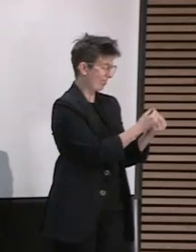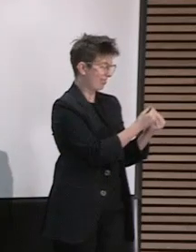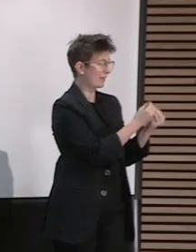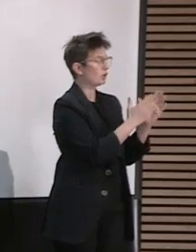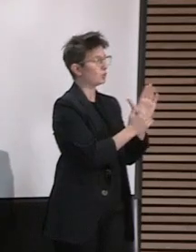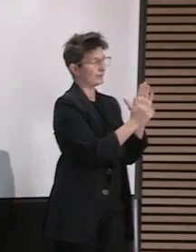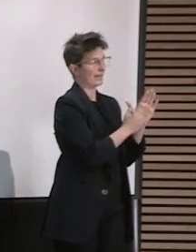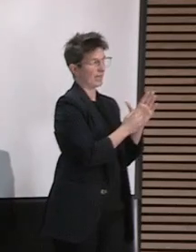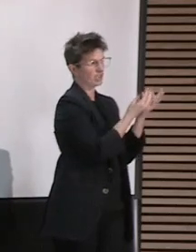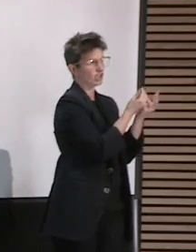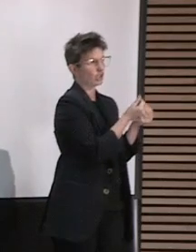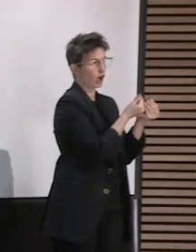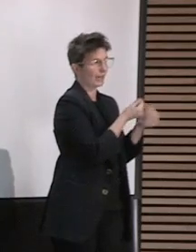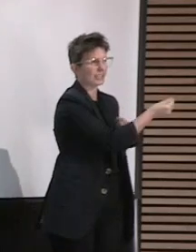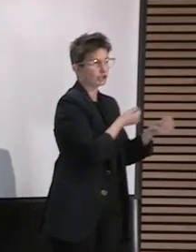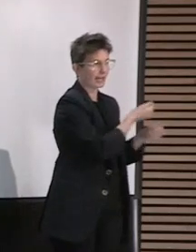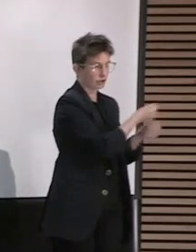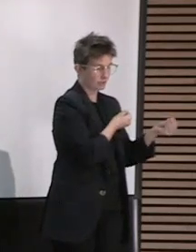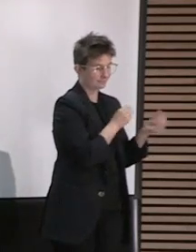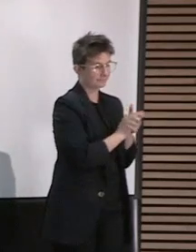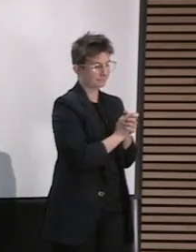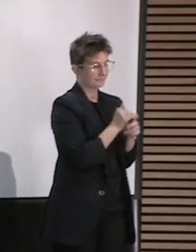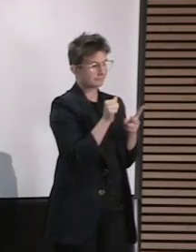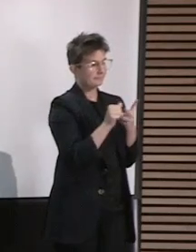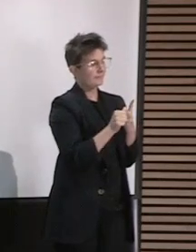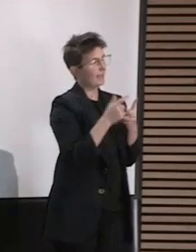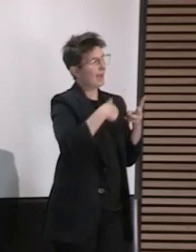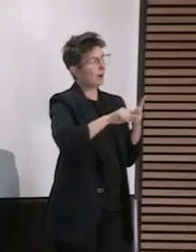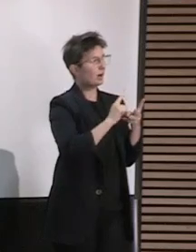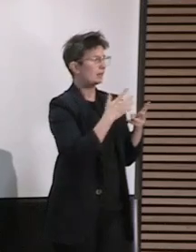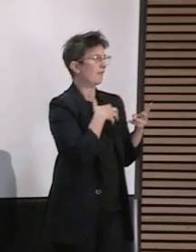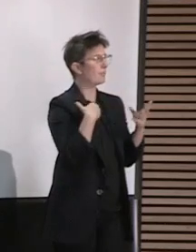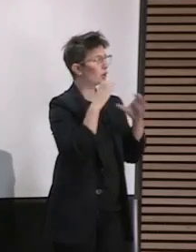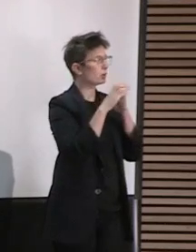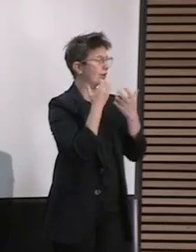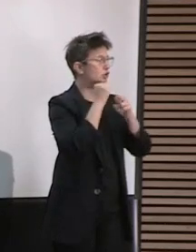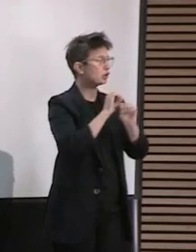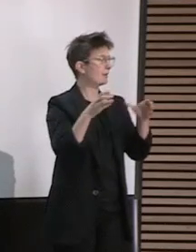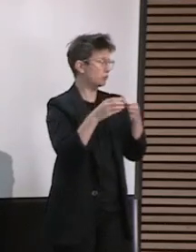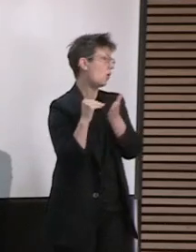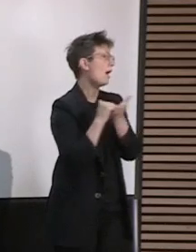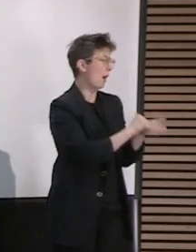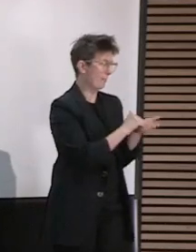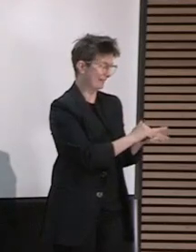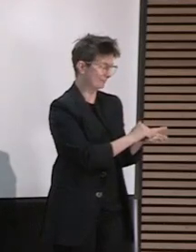maarama tatou ki te paanga o te